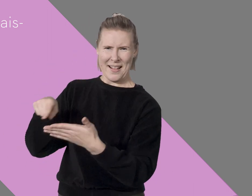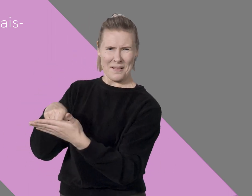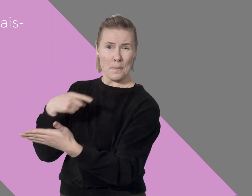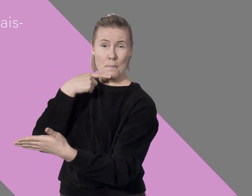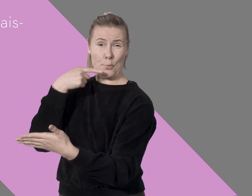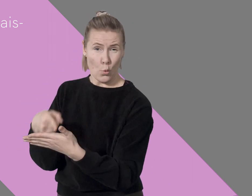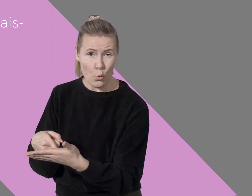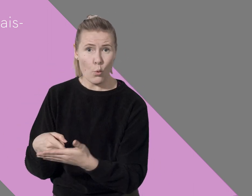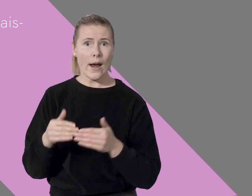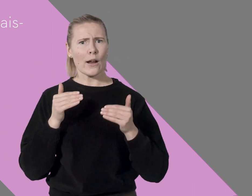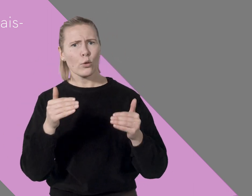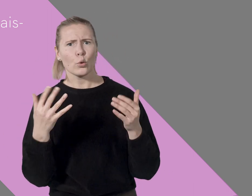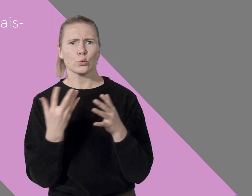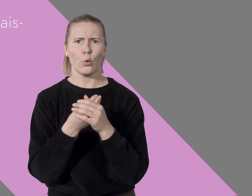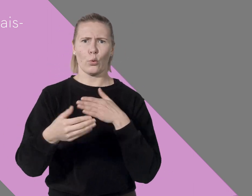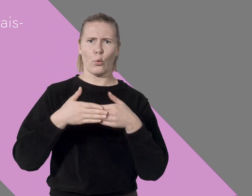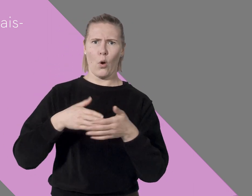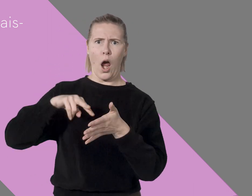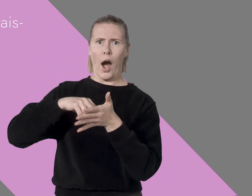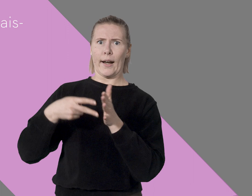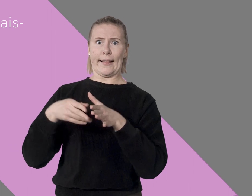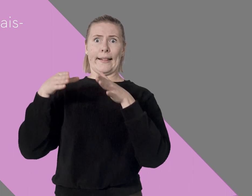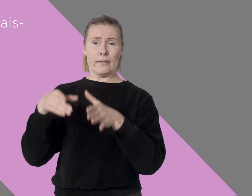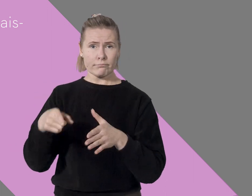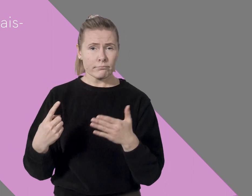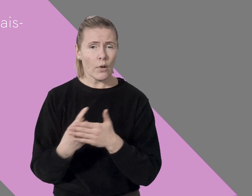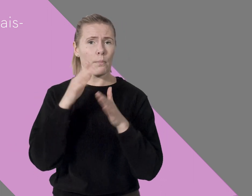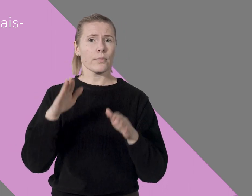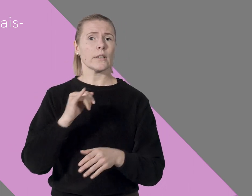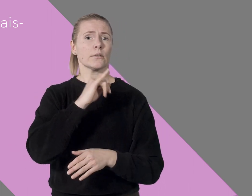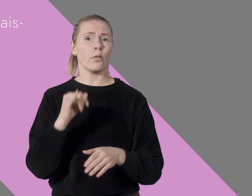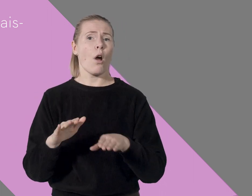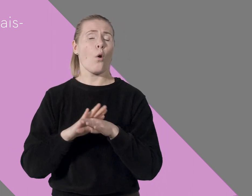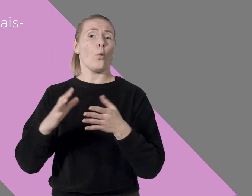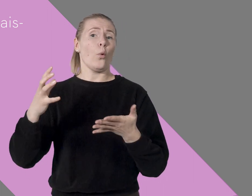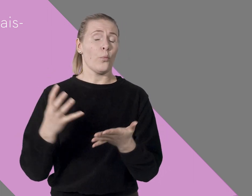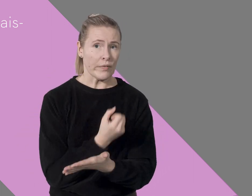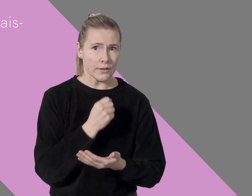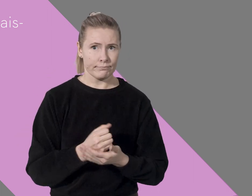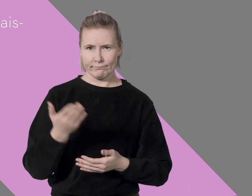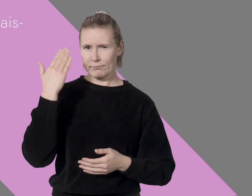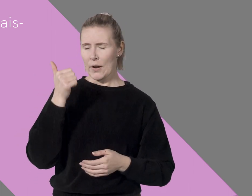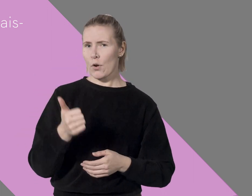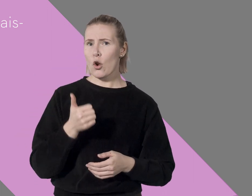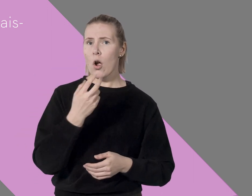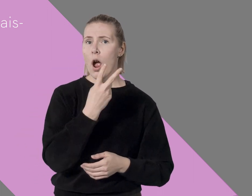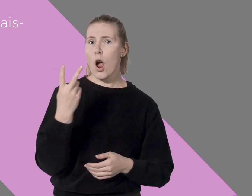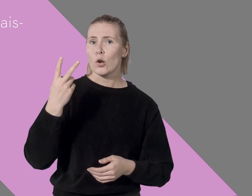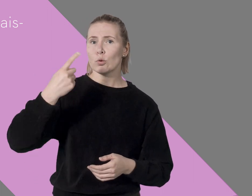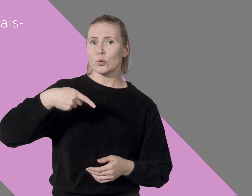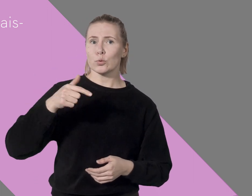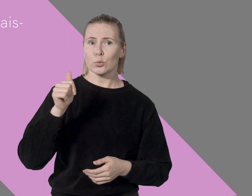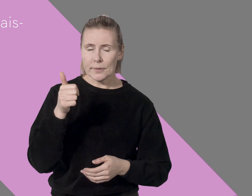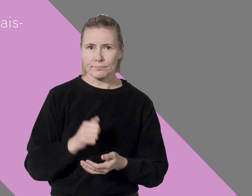kehitysyhteistyöhankkeessa tapahtuneesta seksuaalisesta hyväksikäytöstä vuonna 2019.